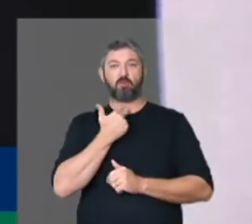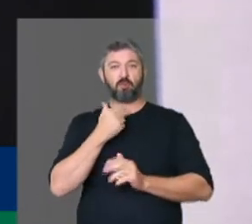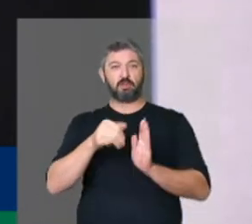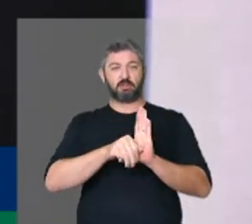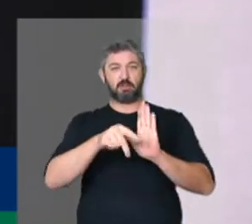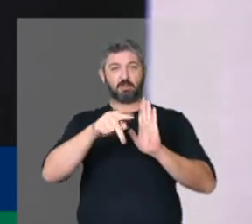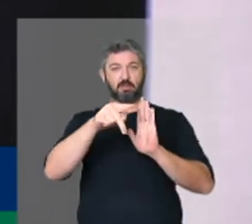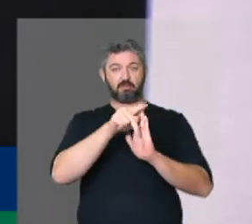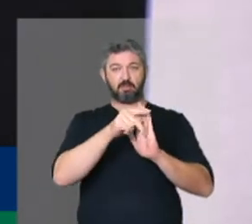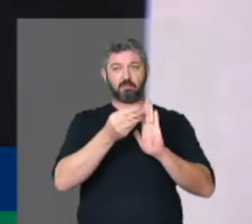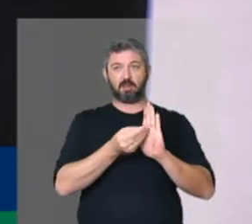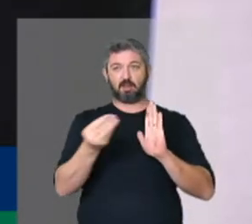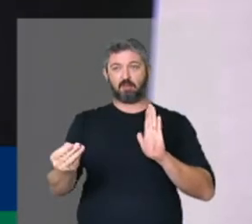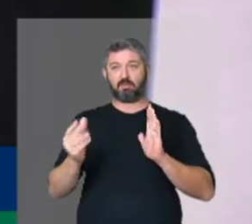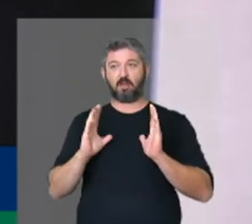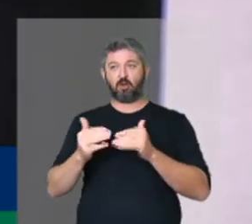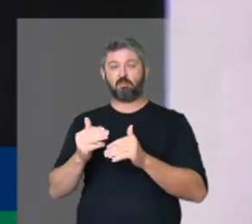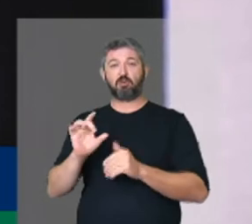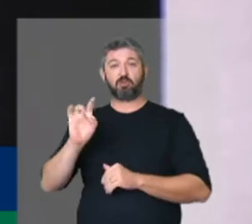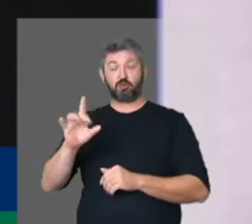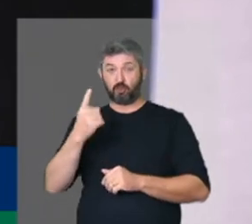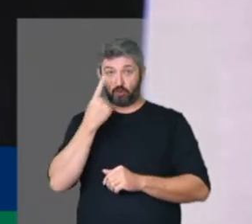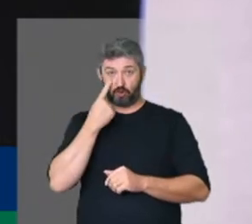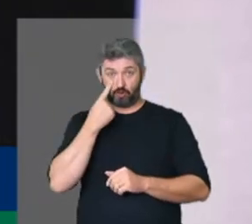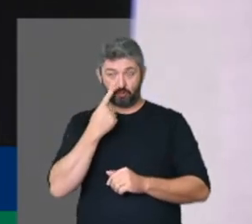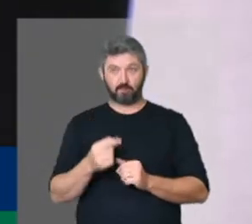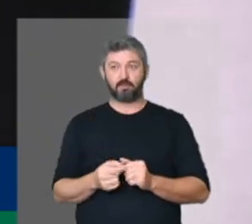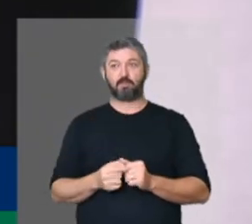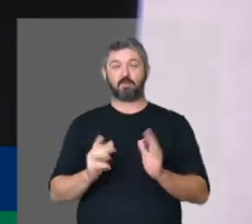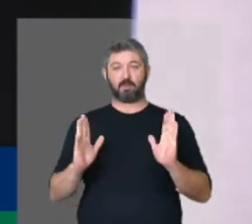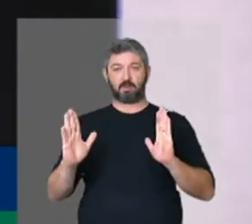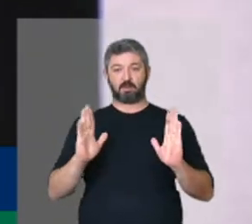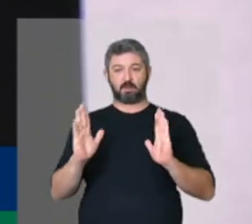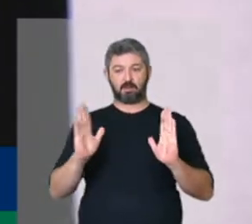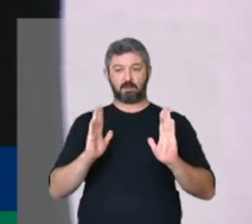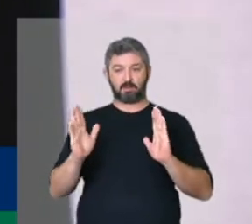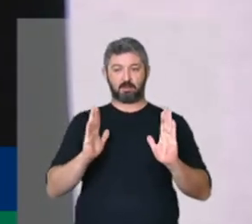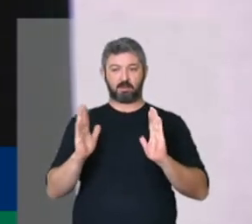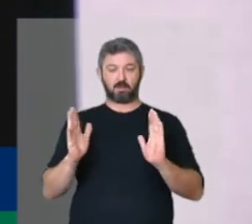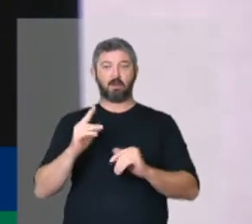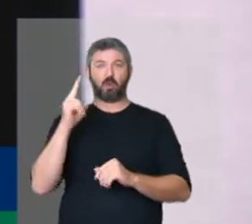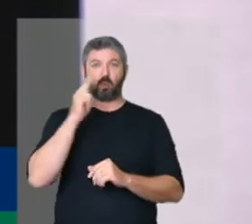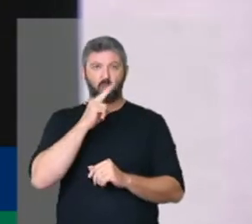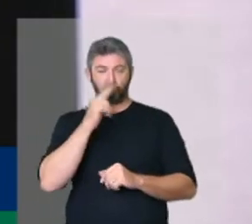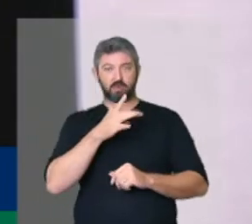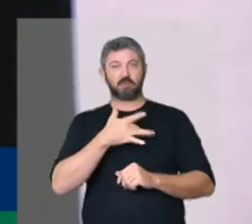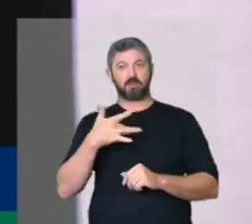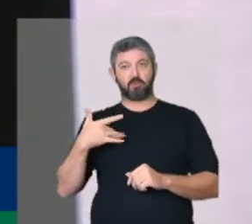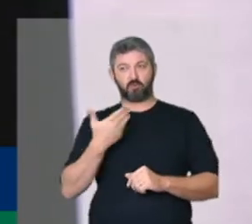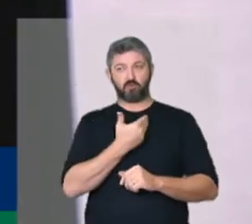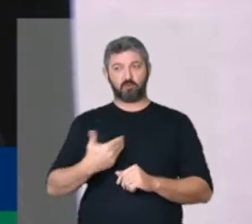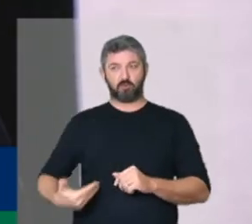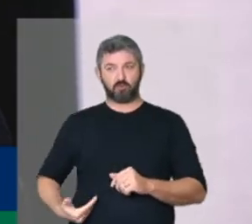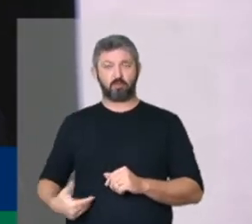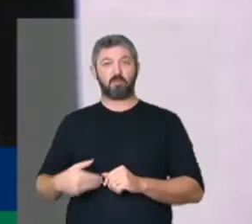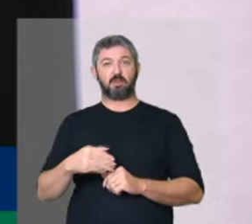MUITO ESPECÍFICO, A NÃO SUBMISSÃO DAS COMISSÕES MISTAS VALERIA APENAS, VEJA BEM, DURANTE A EMERGÊNCIA SAÚDE PÚBLICA DE